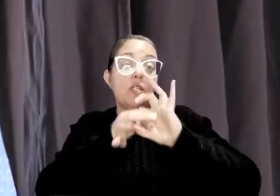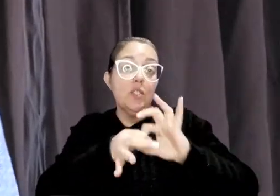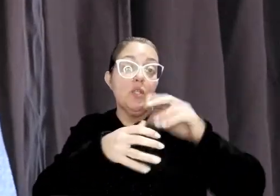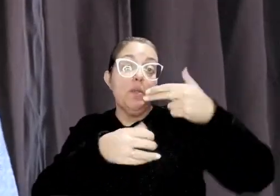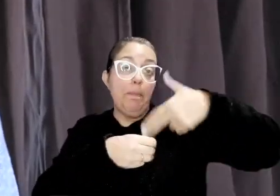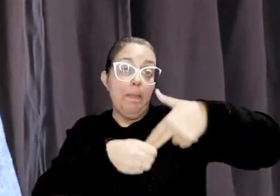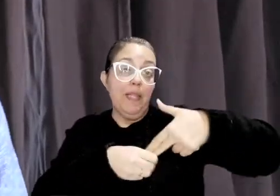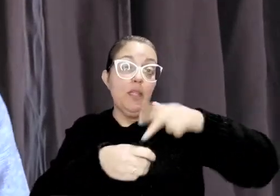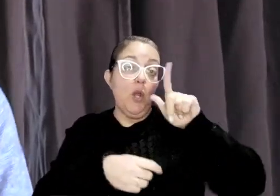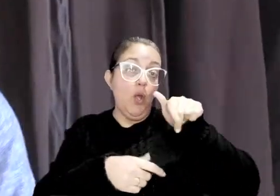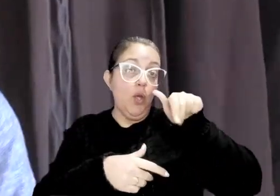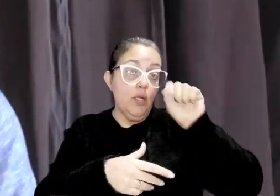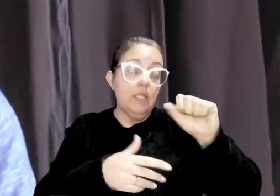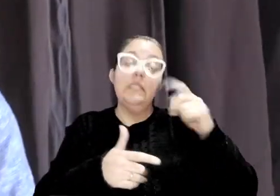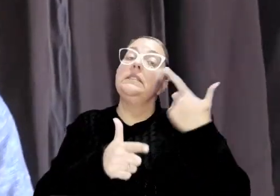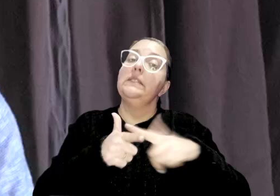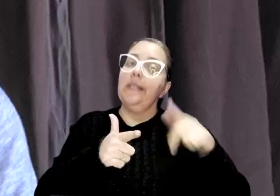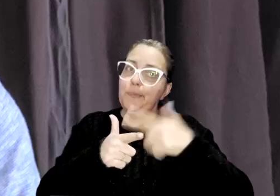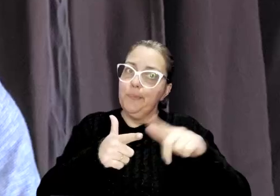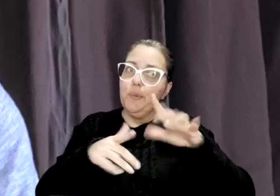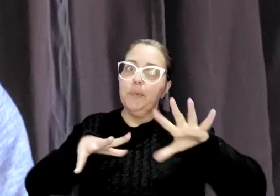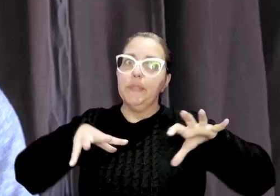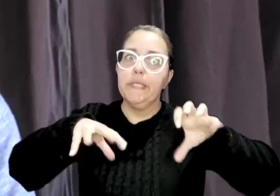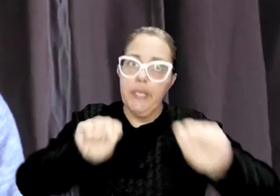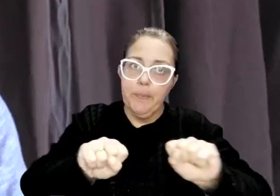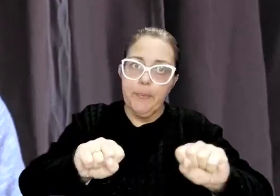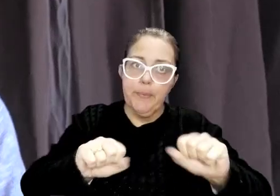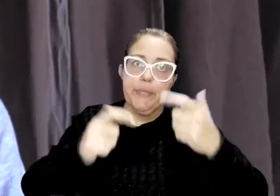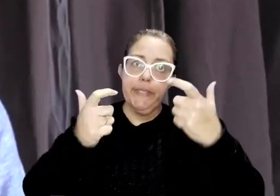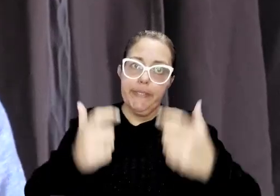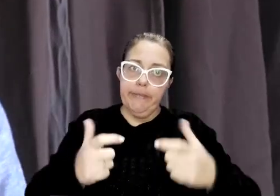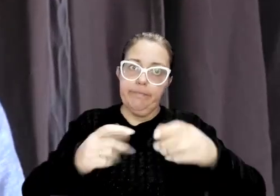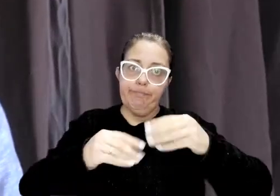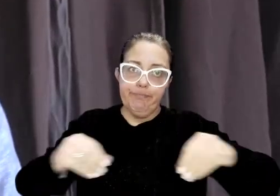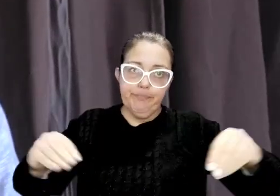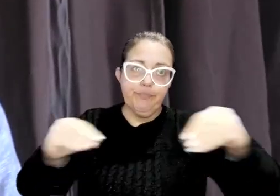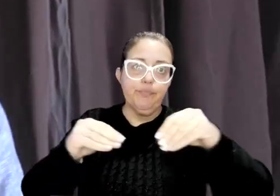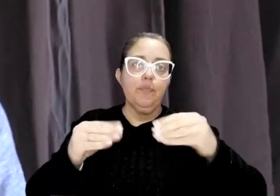do território né os Empreendimentos Portuários tem muito conflito com comunidades tradicionais